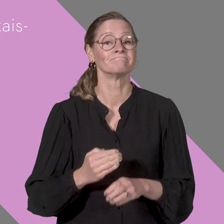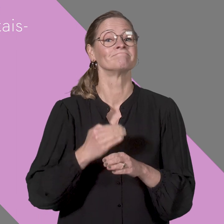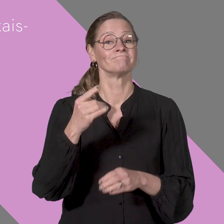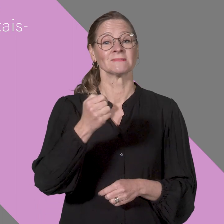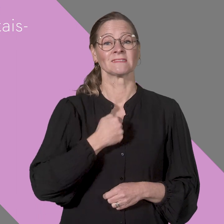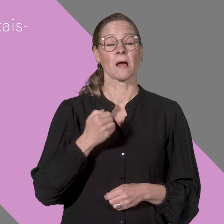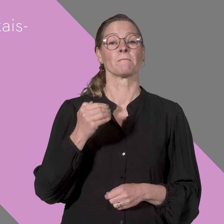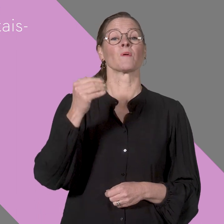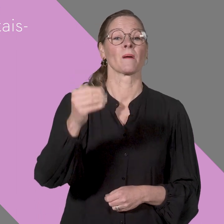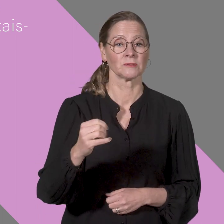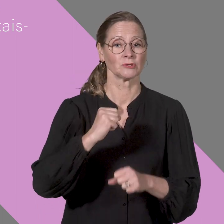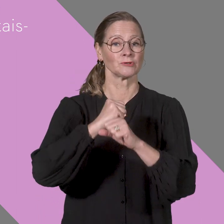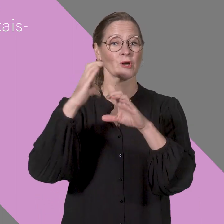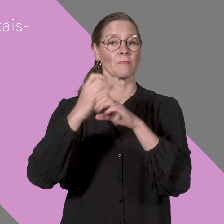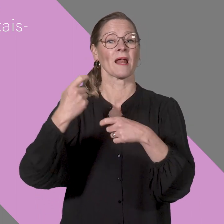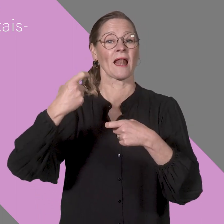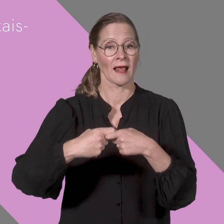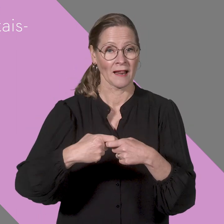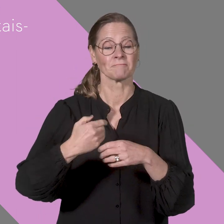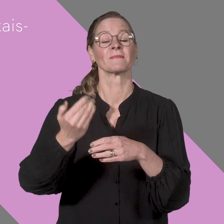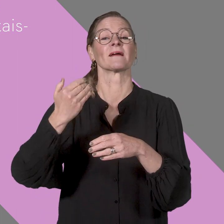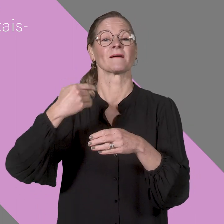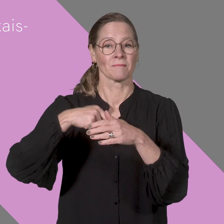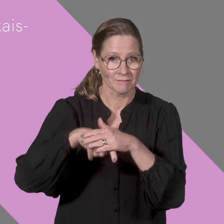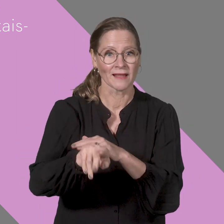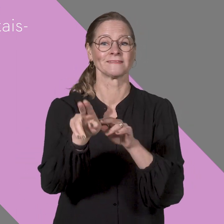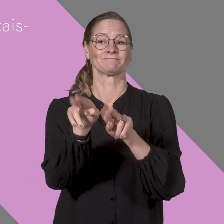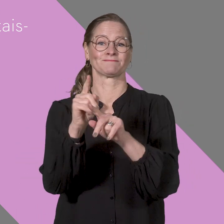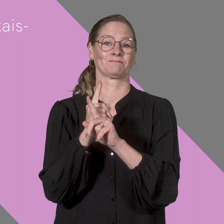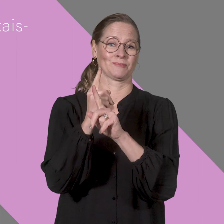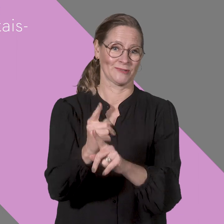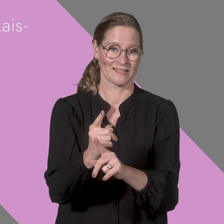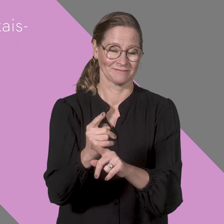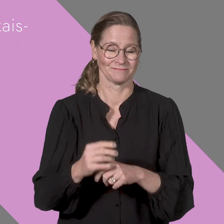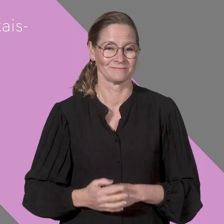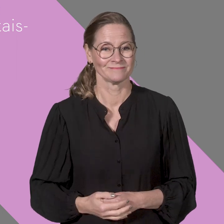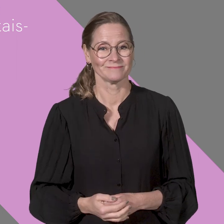Saatte myöhemmin Zoom-linkin, jonka kautta pääsette tilaisuuteen.